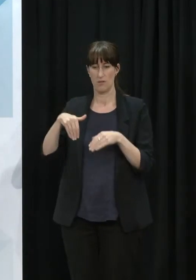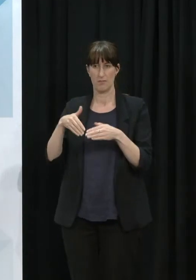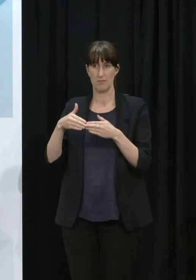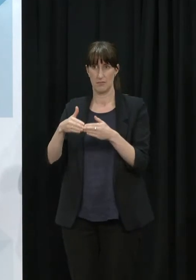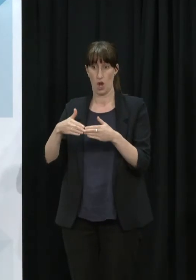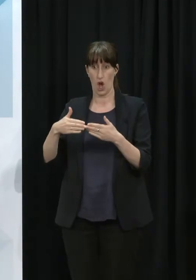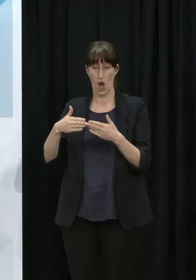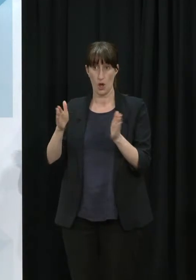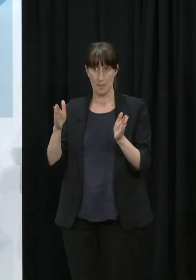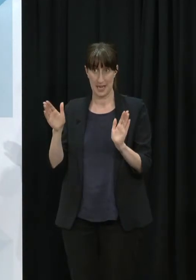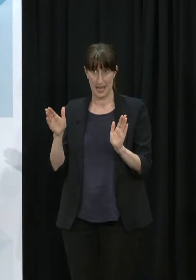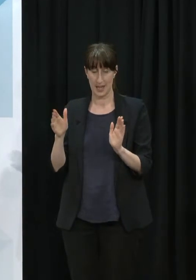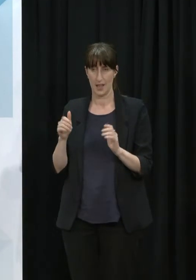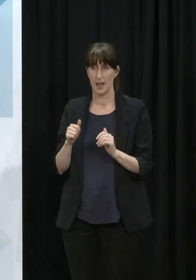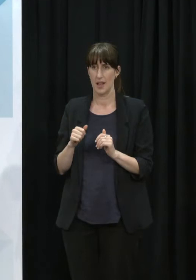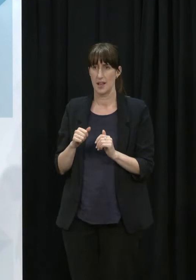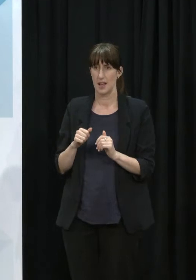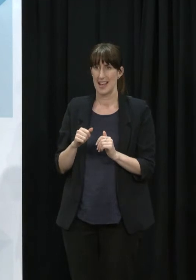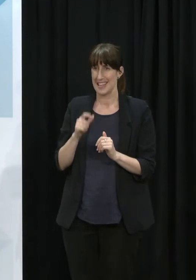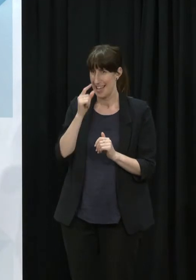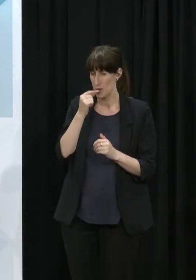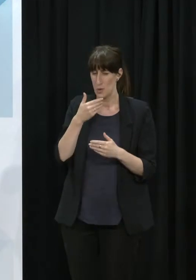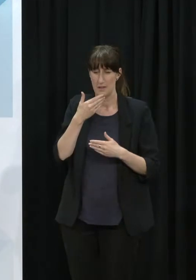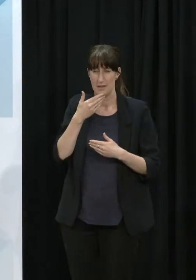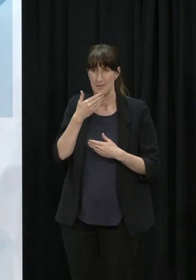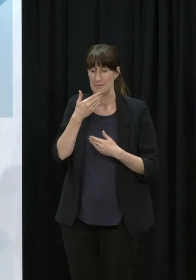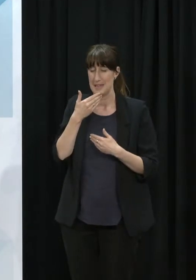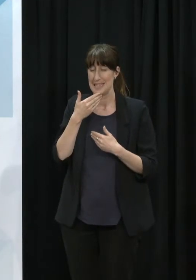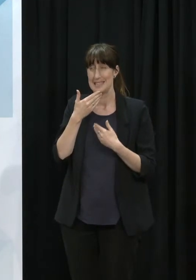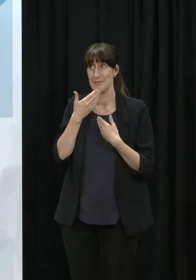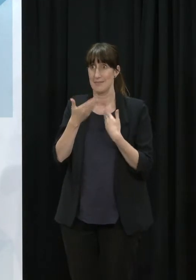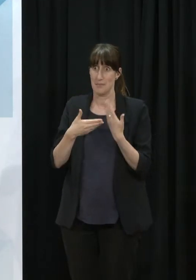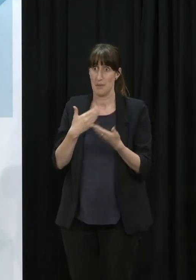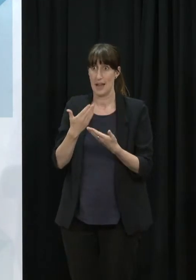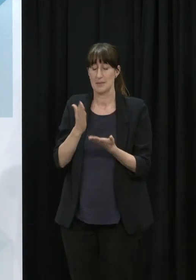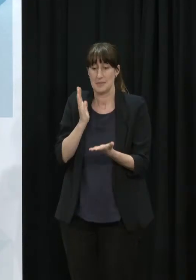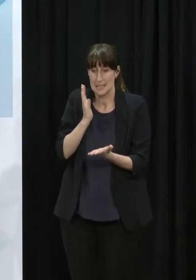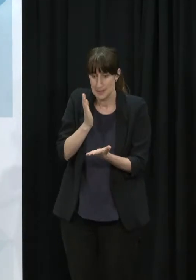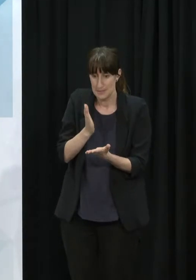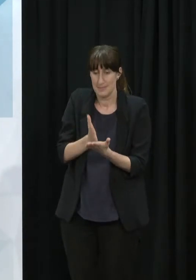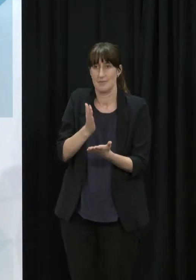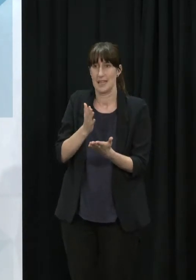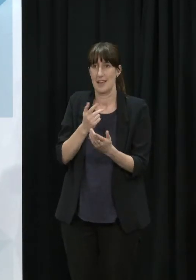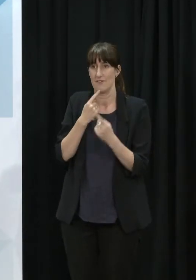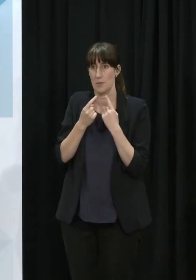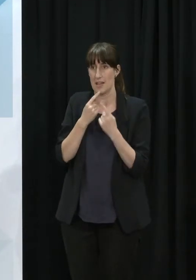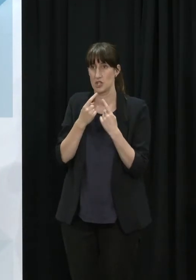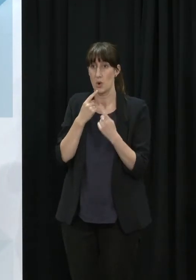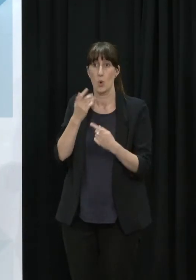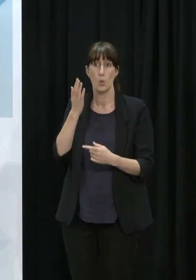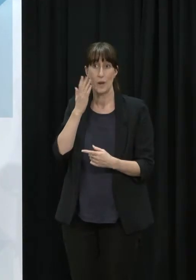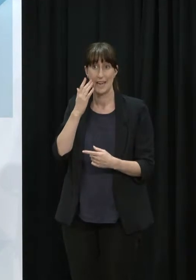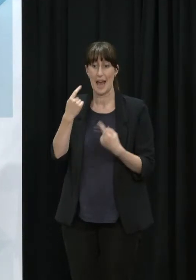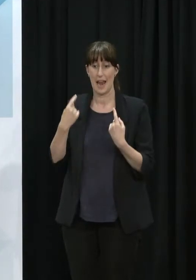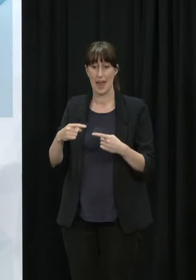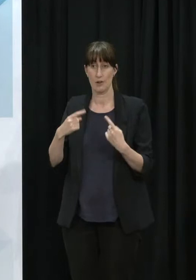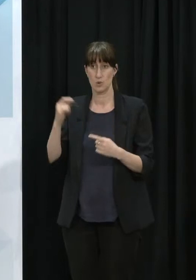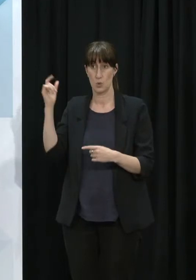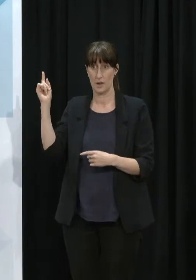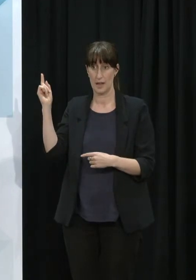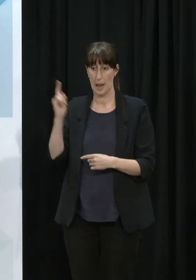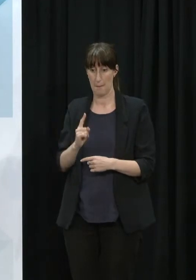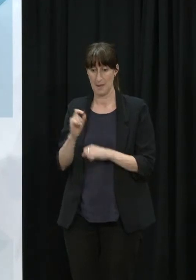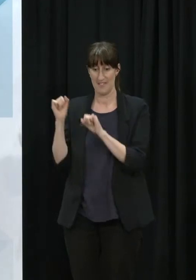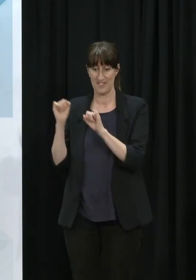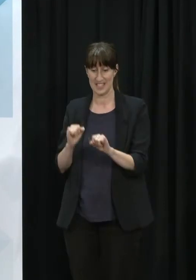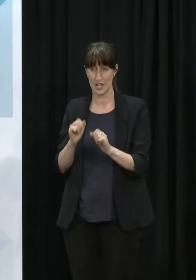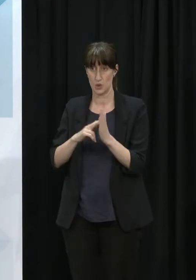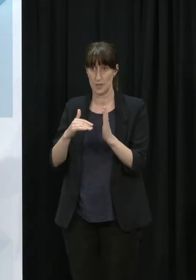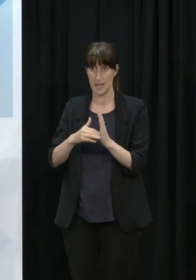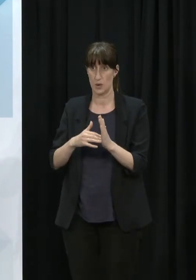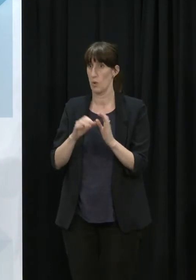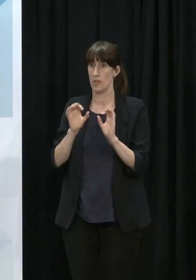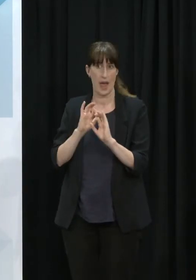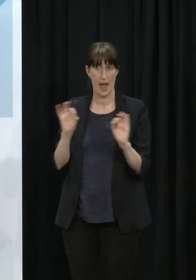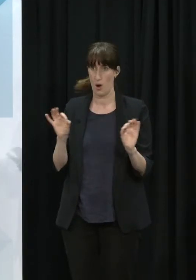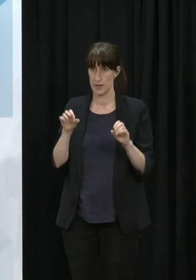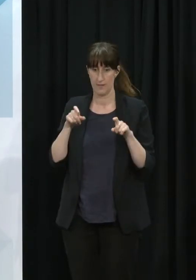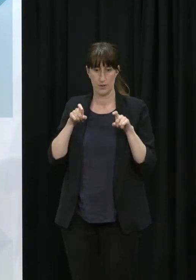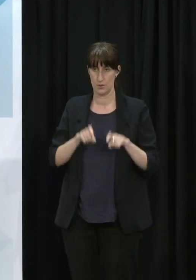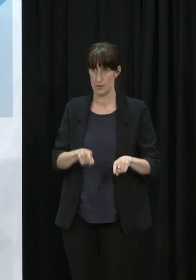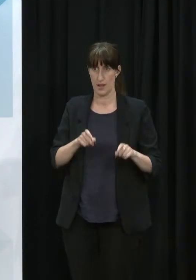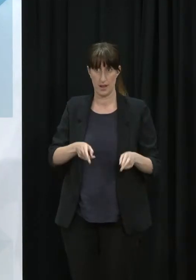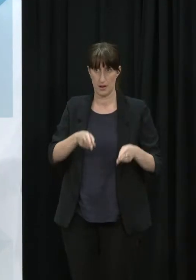poto.